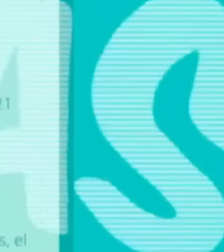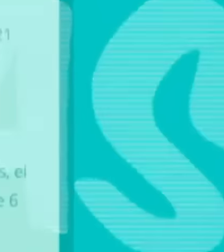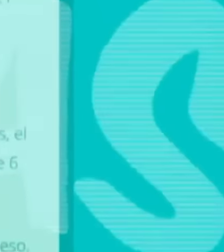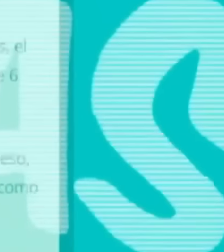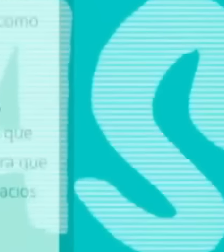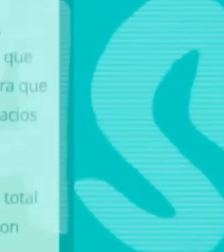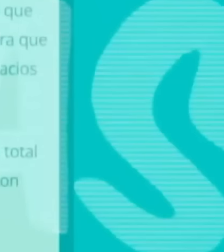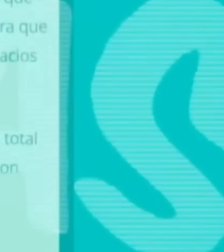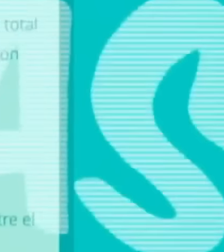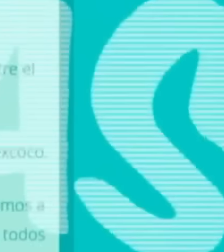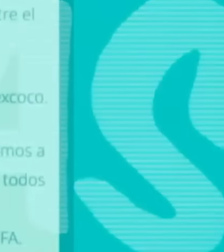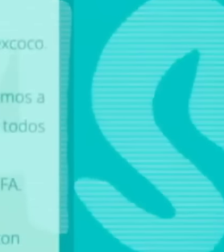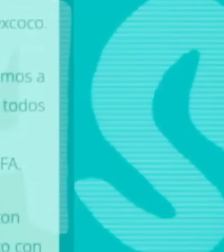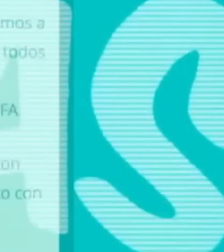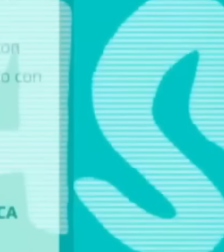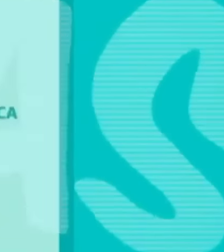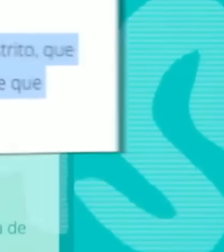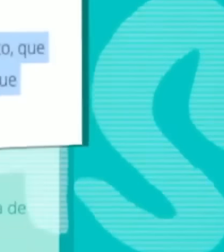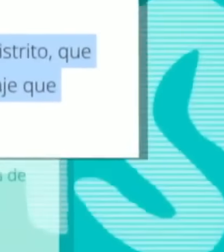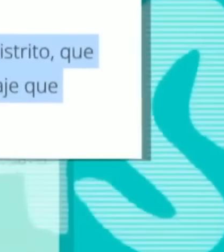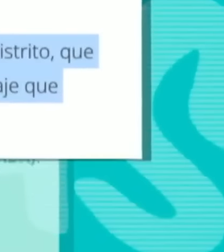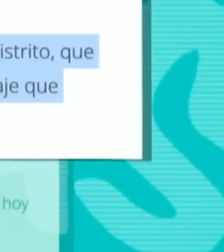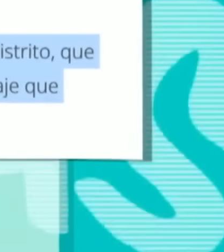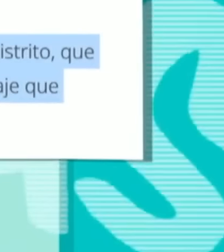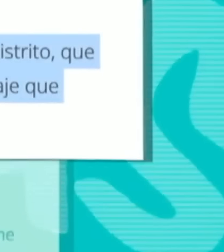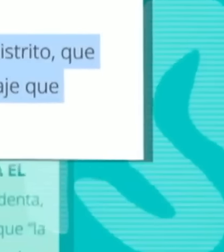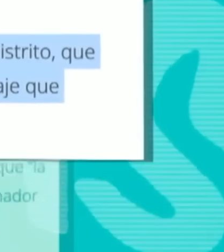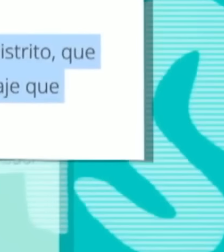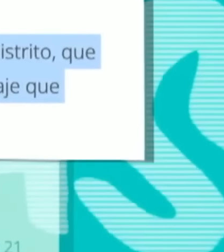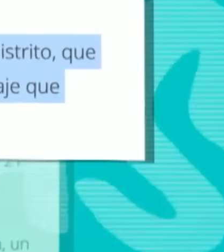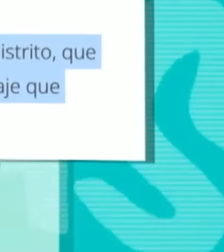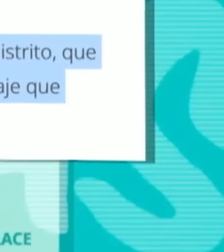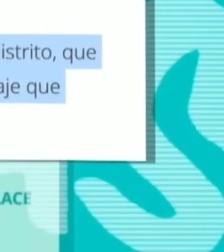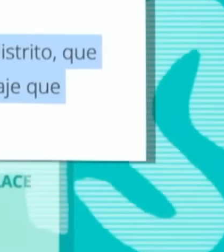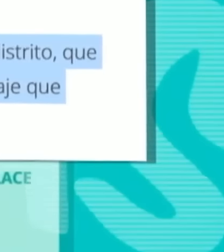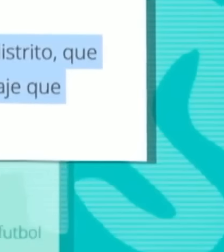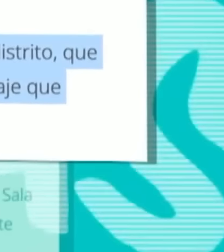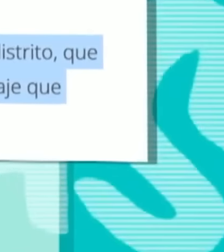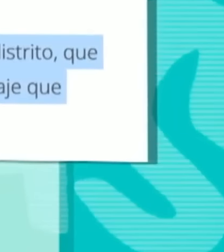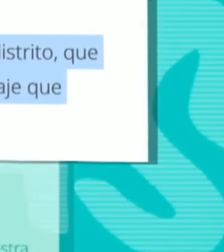representación proporcional se mantiene. El cambio propuesto es que la ciudadanía elija directamente